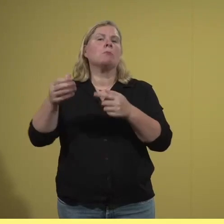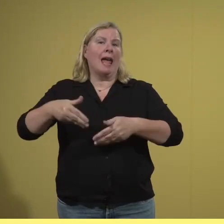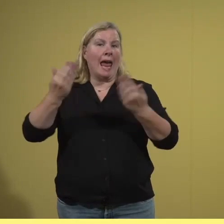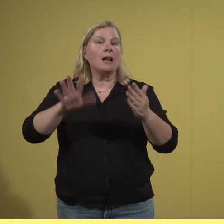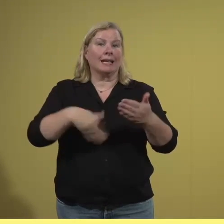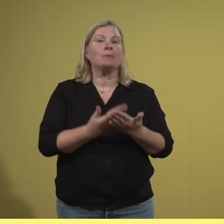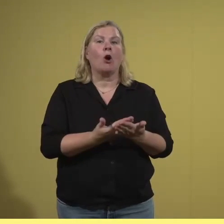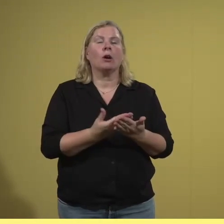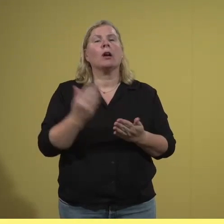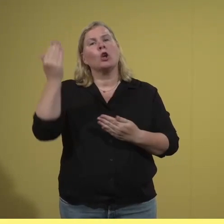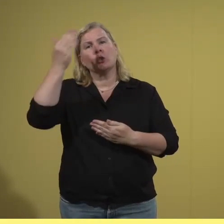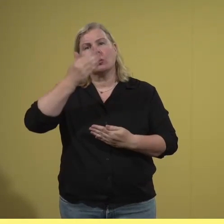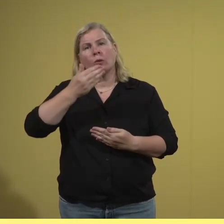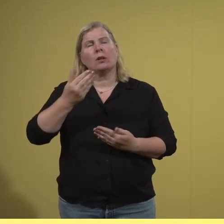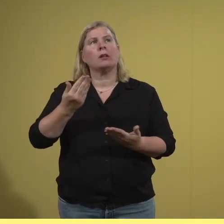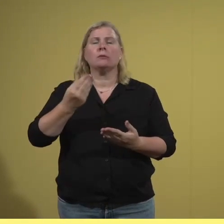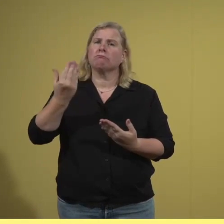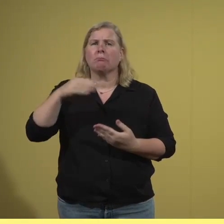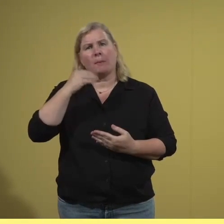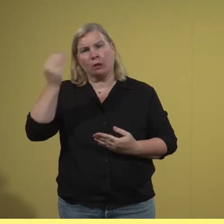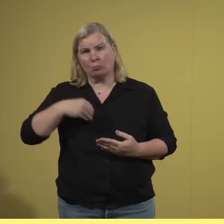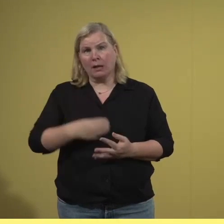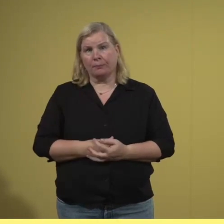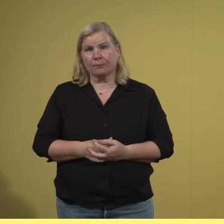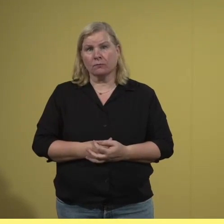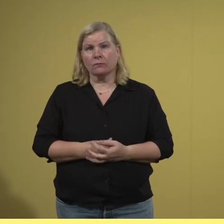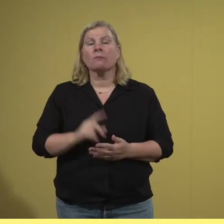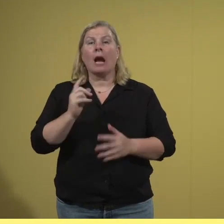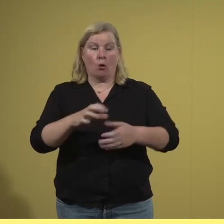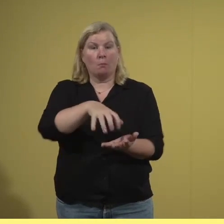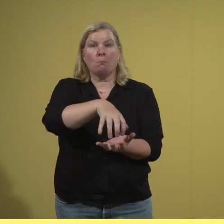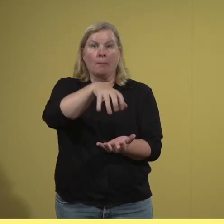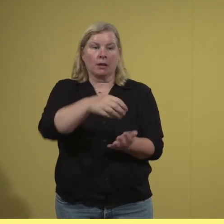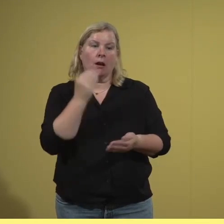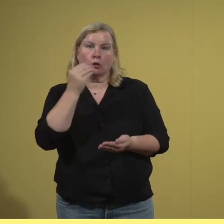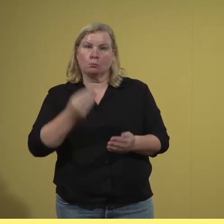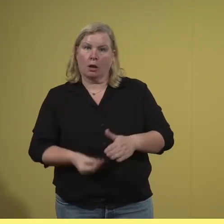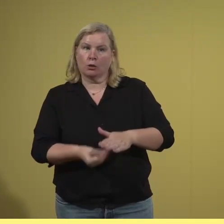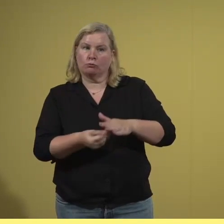Ich finde den Dunklen immer so ein bisschen aromatischer, immer ein bisschen süßer, unterstützt auch die Paprika.